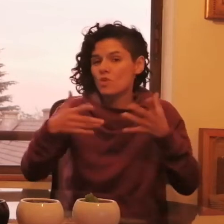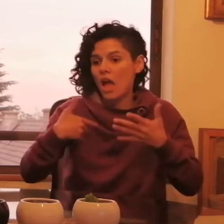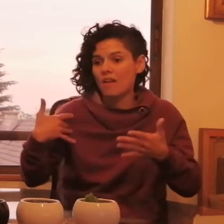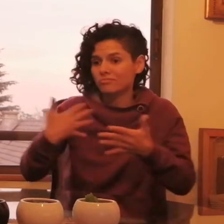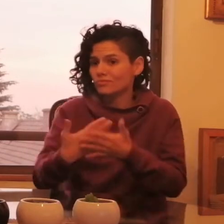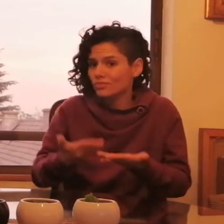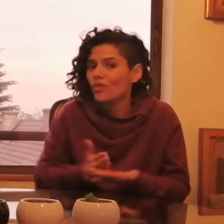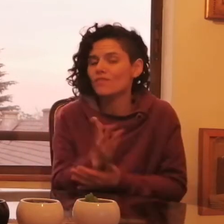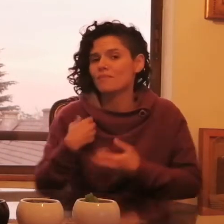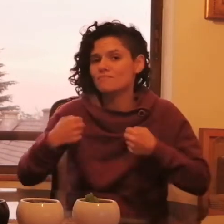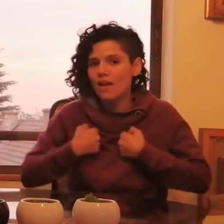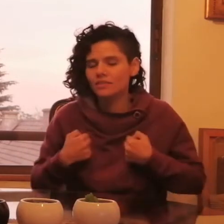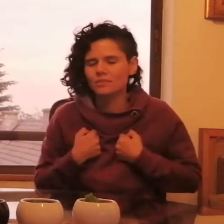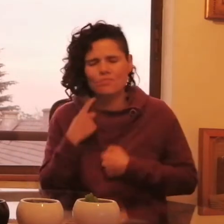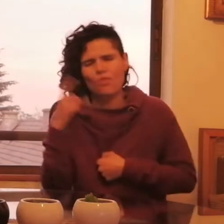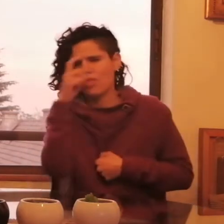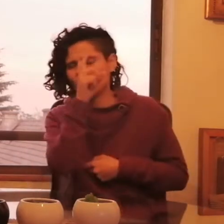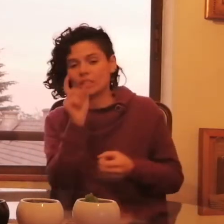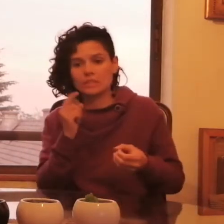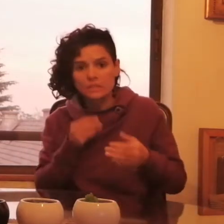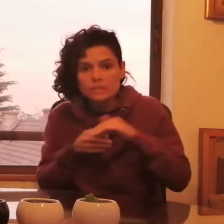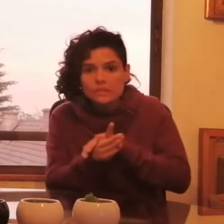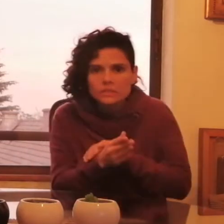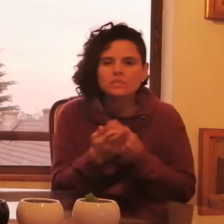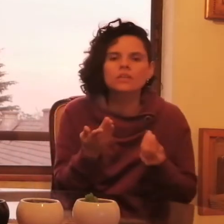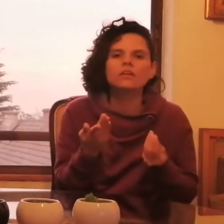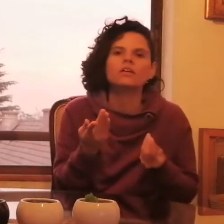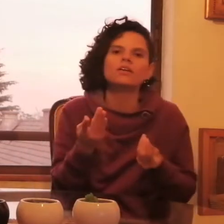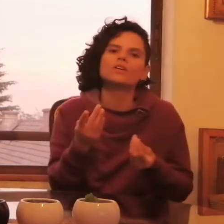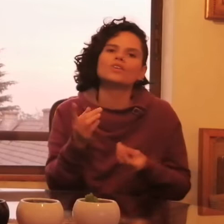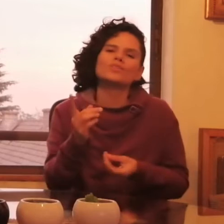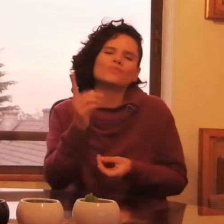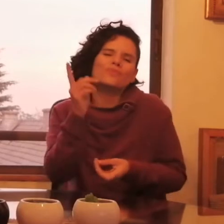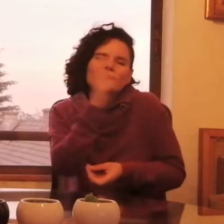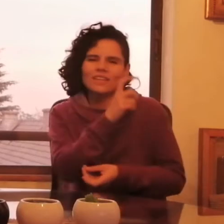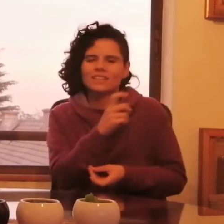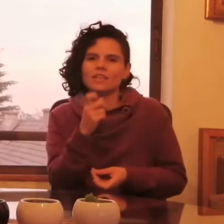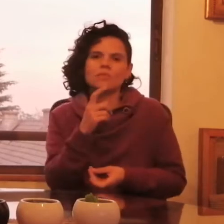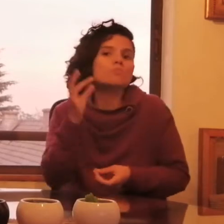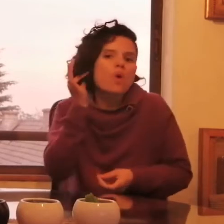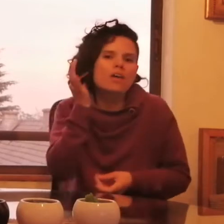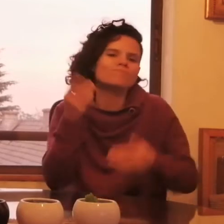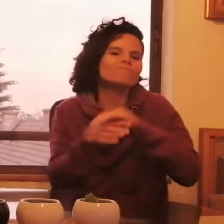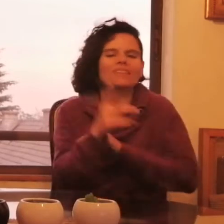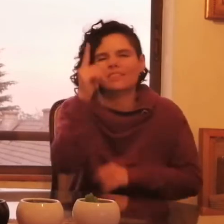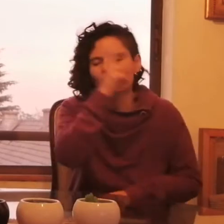es difícil entrar cuando eres una mujer, independiente de lo que hagas si cantas o haces sonido, trabajas en un medio, es difícil, es difícil sí por lo tanto te estás